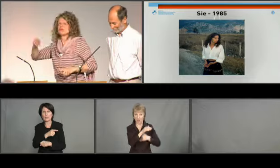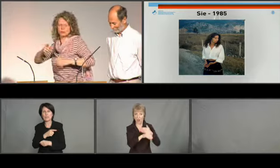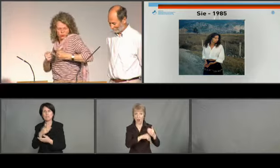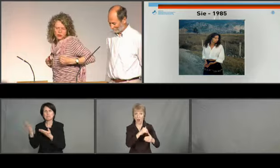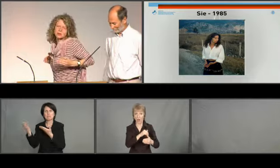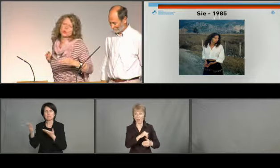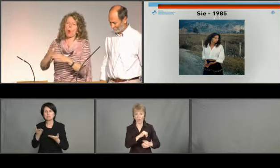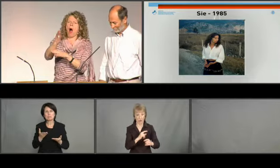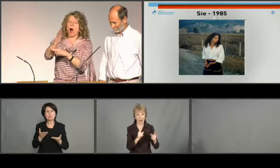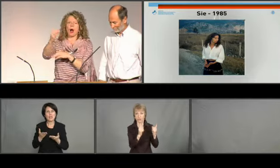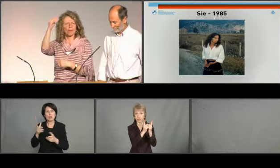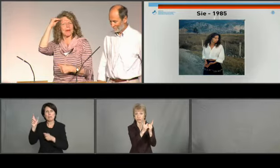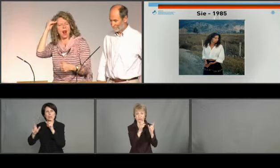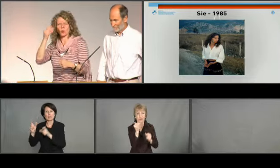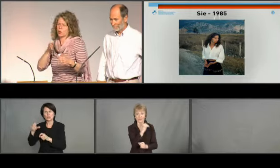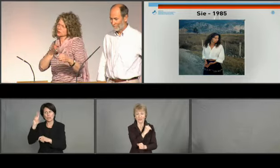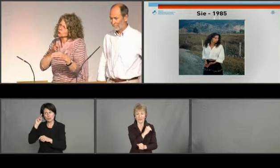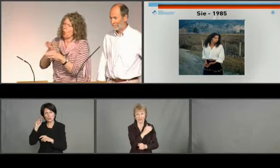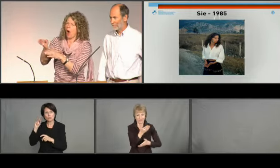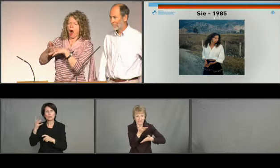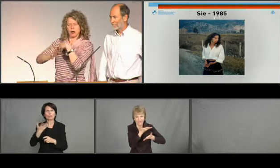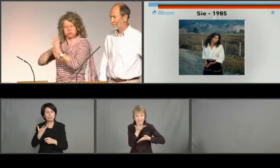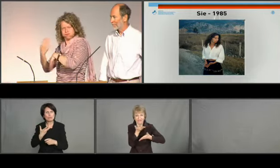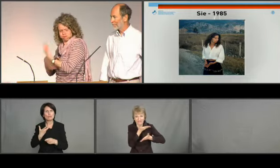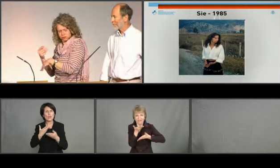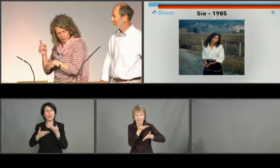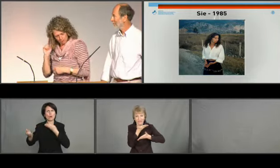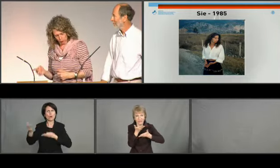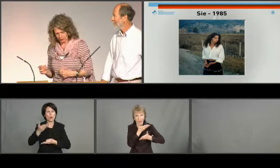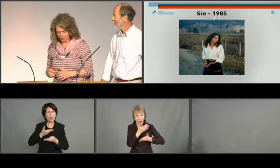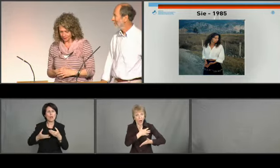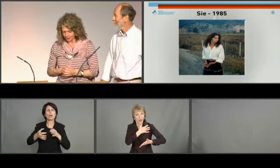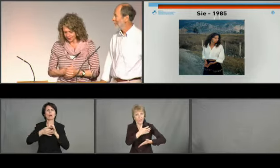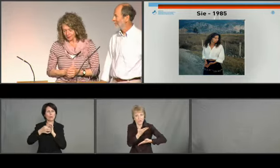Gehörlose zur Bildung sicherstellen und ermöglichen.